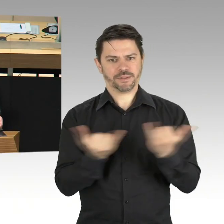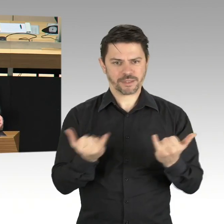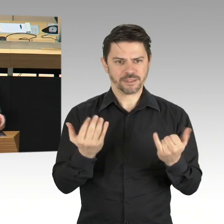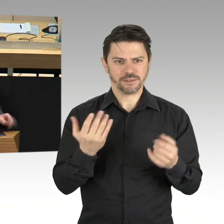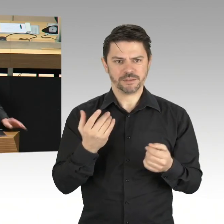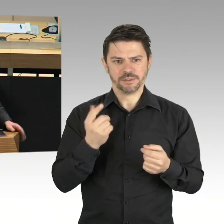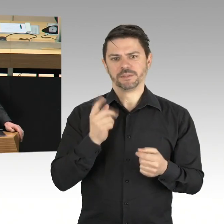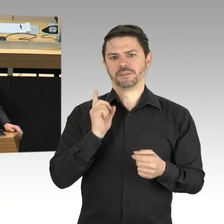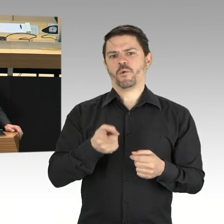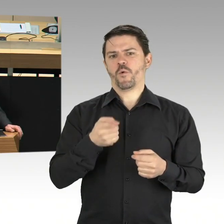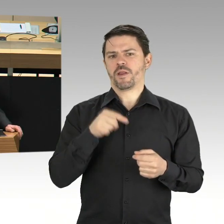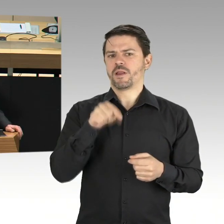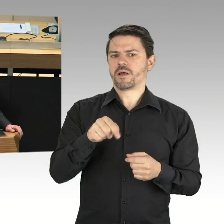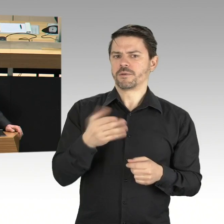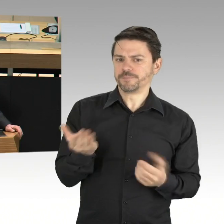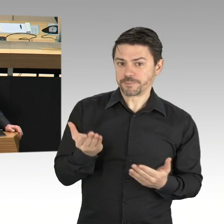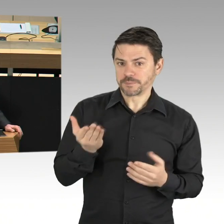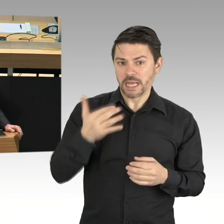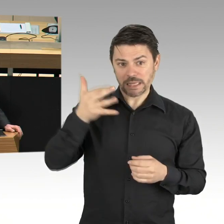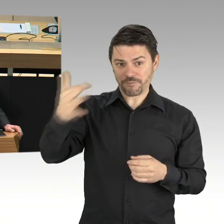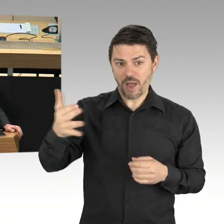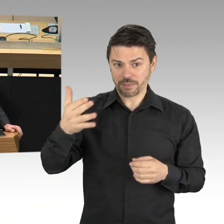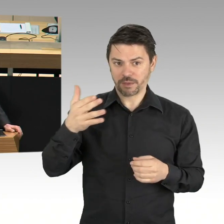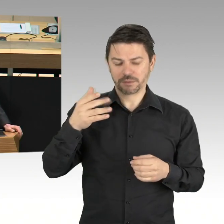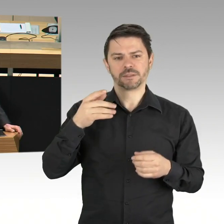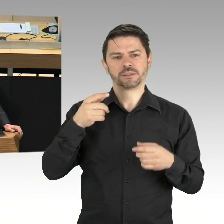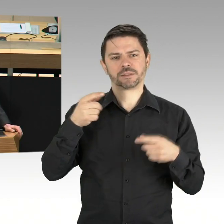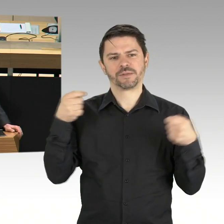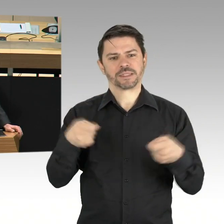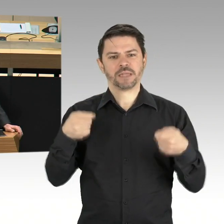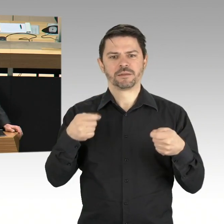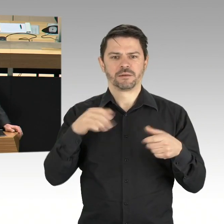die Mühe gemacht, dieses Gutachten mal zu lesen und deshalb möchte ich gerne zwei Punkte